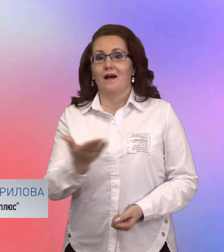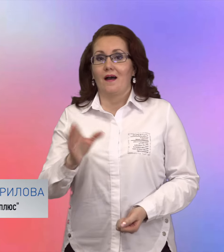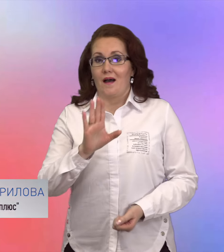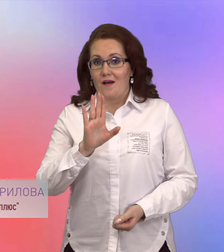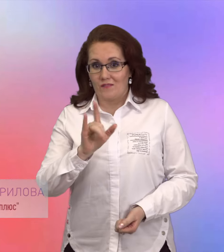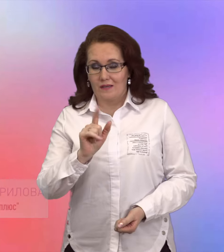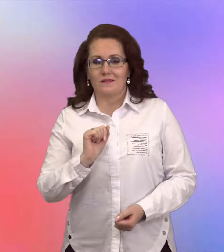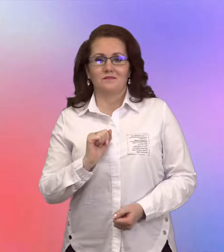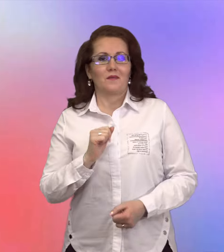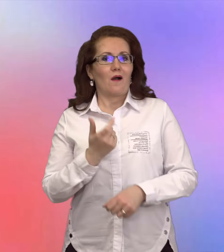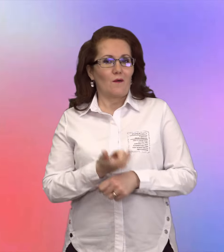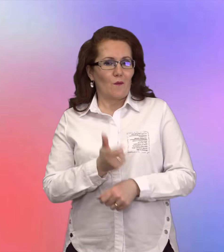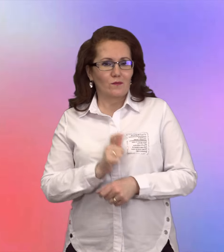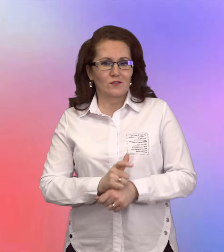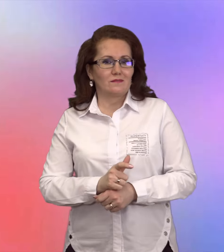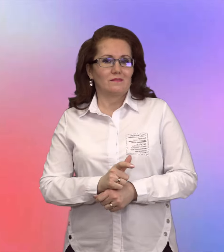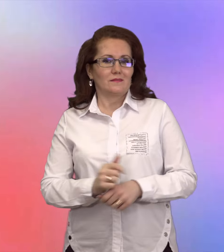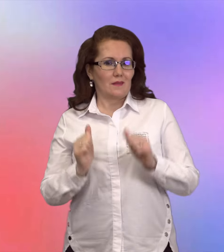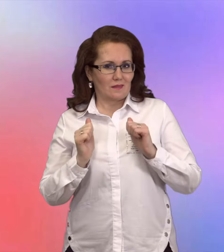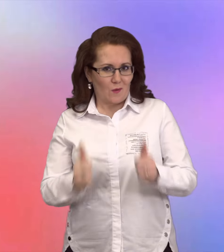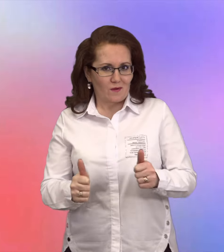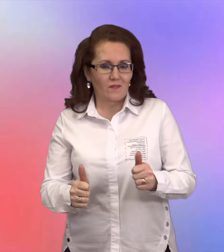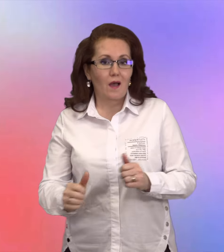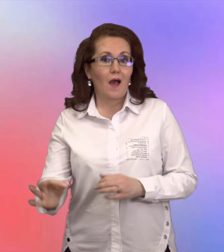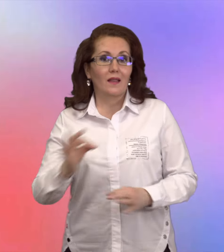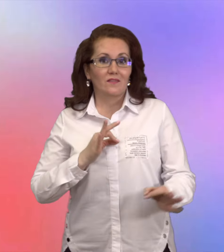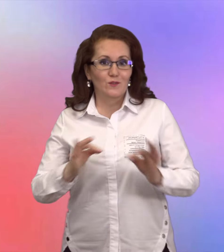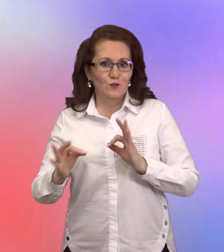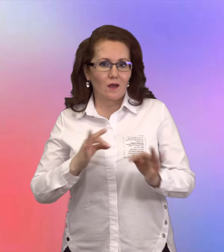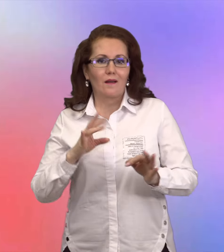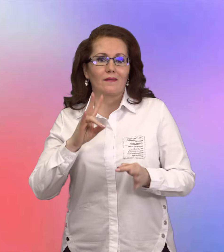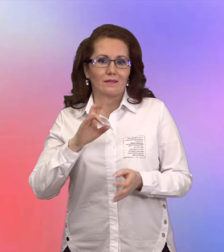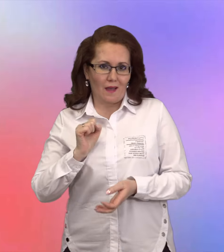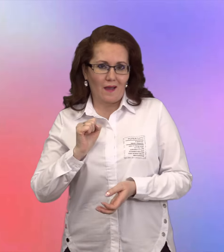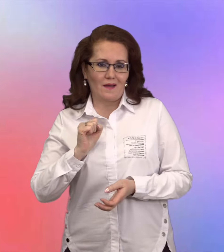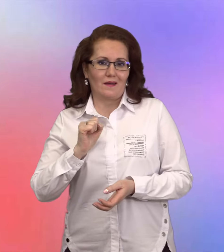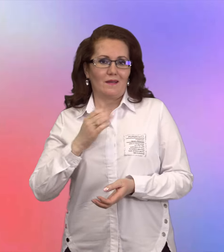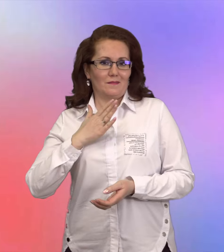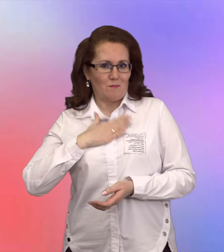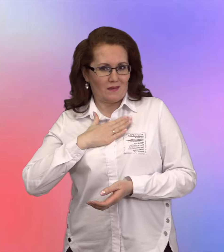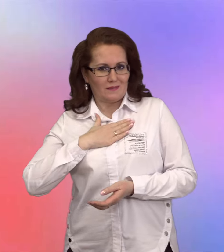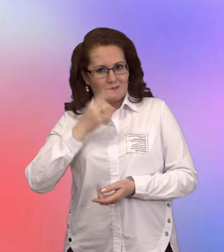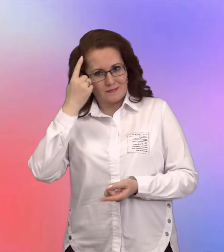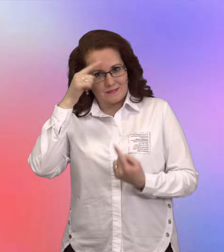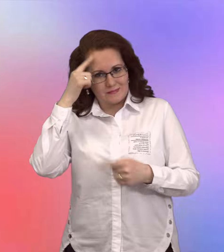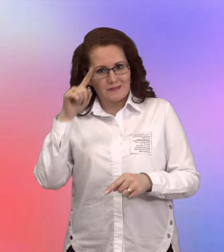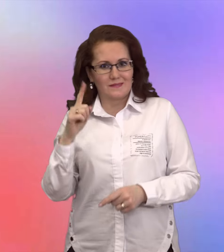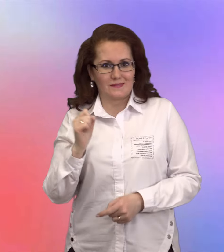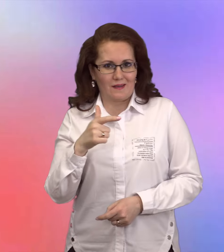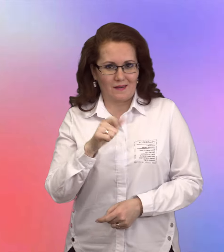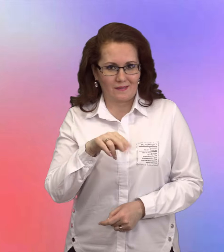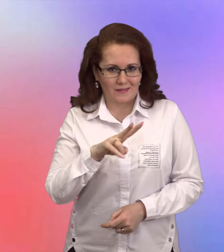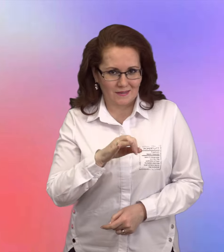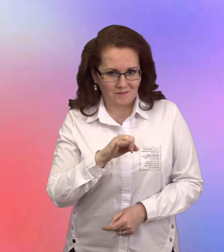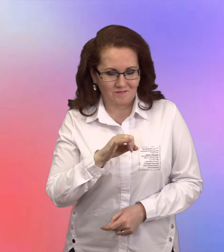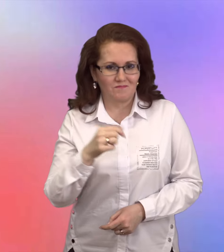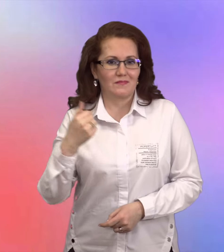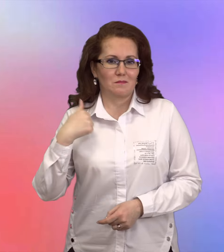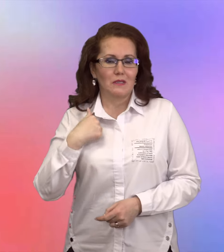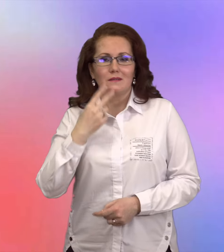Вы очень здорово отвечаете на мои загадки.